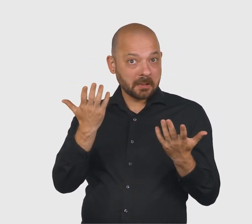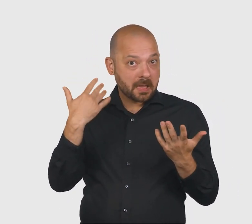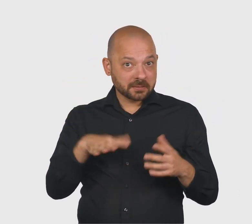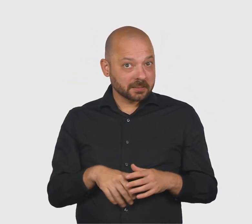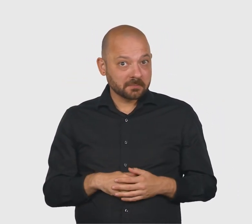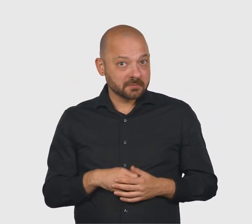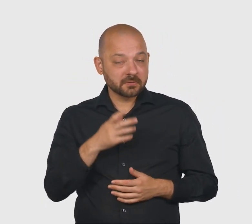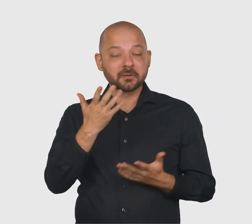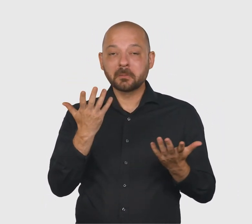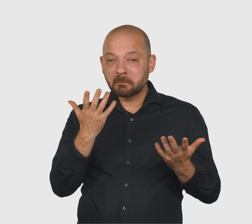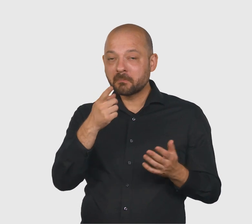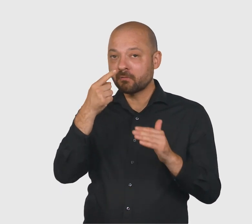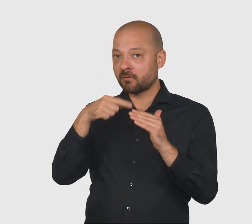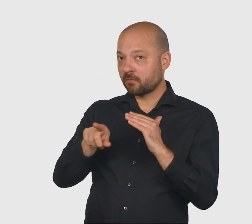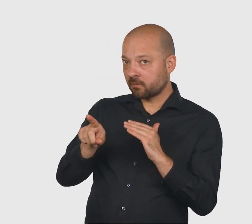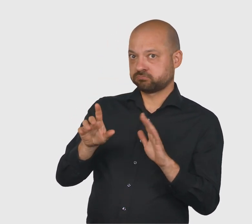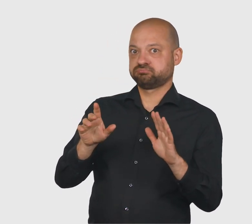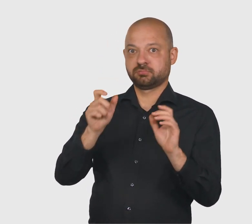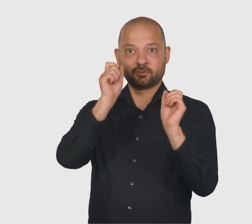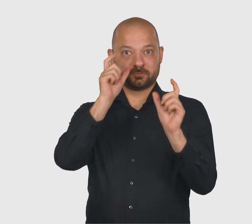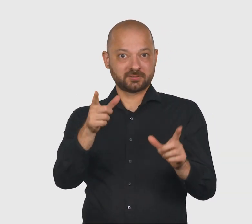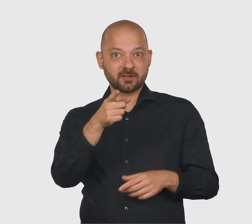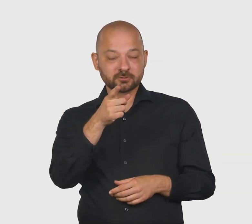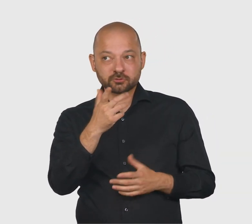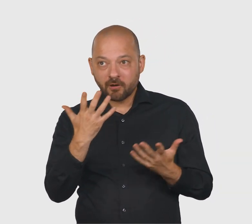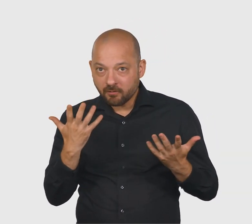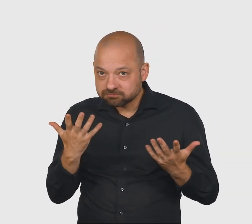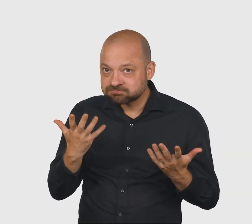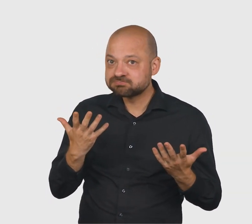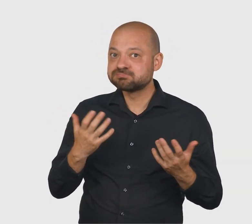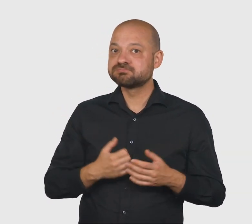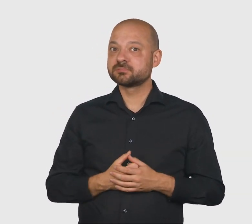werden Sie vielleicht überrascht sein.